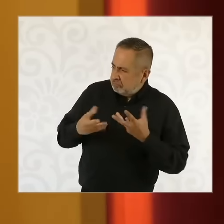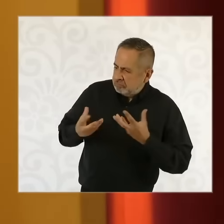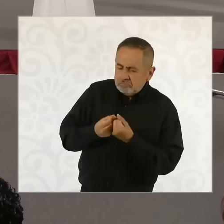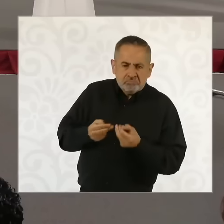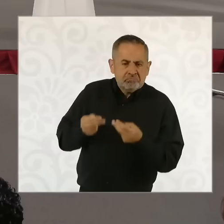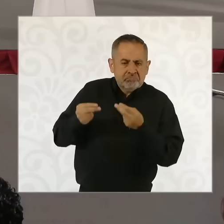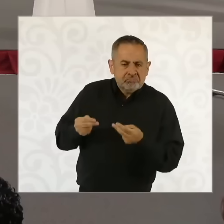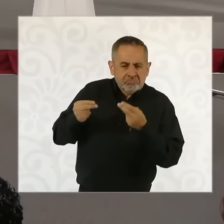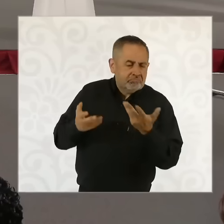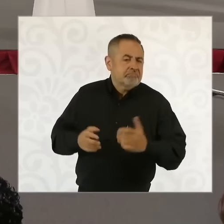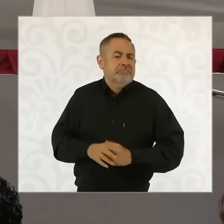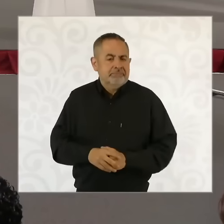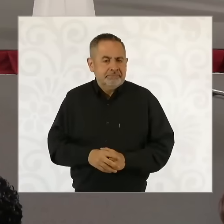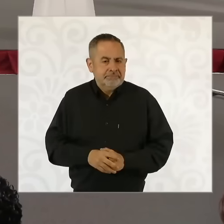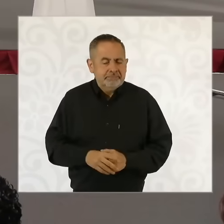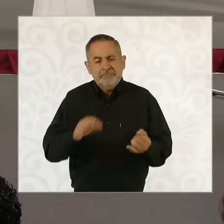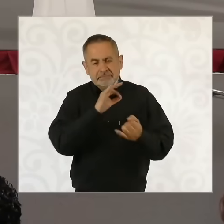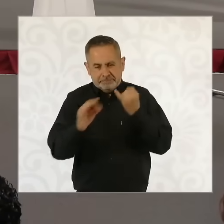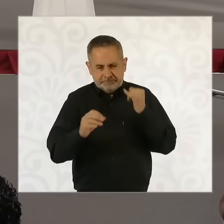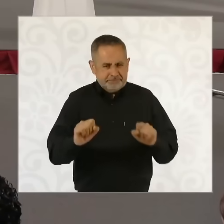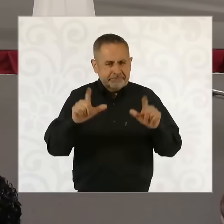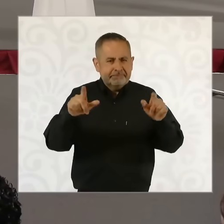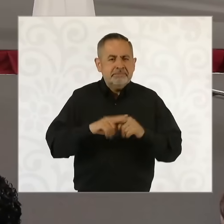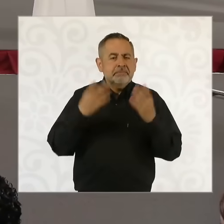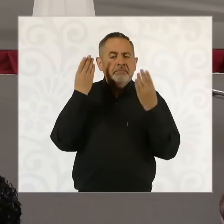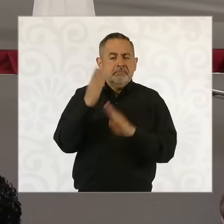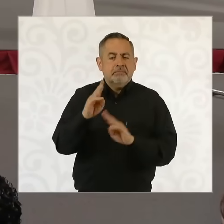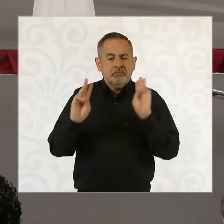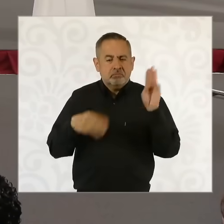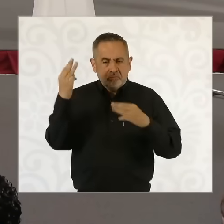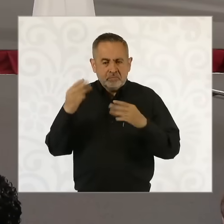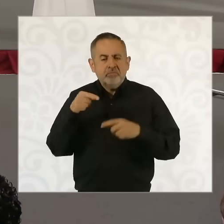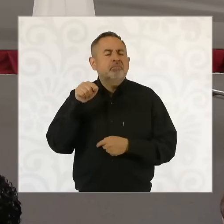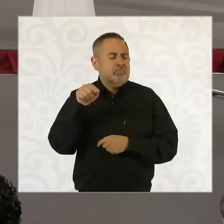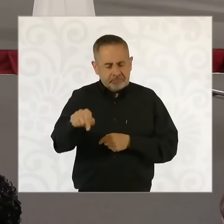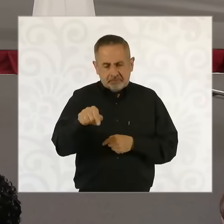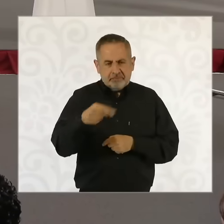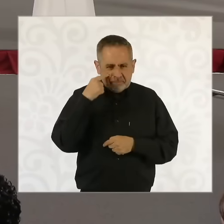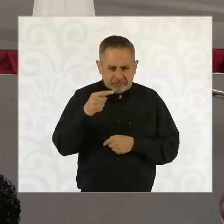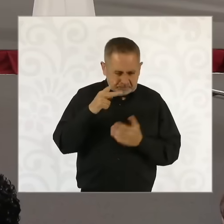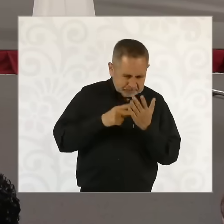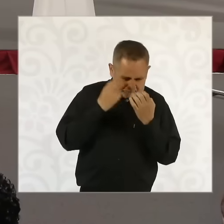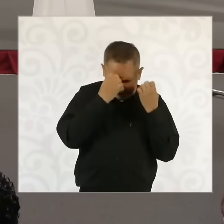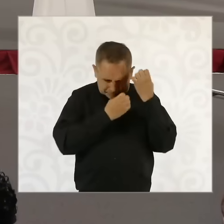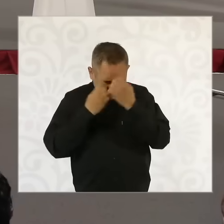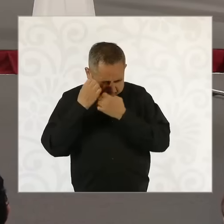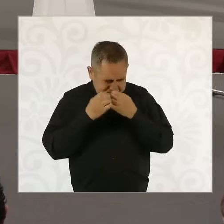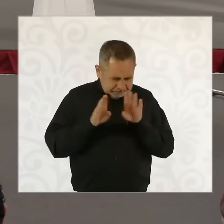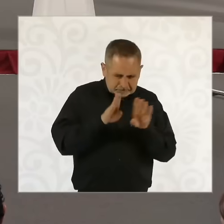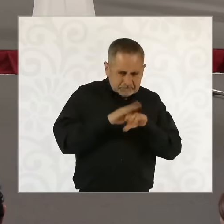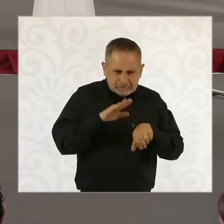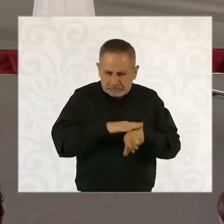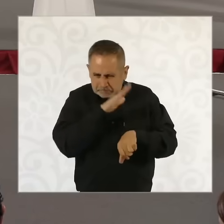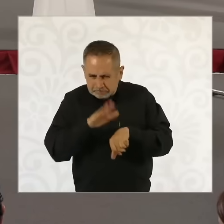bueno ya la última la del Banco Mundial que hicieron una reevaluación a partir de sus